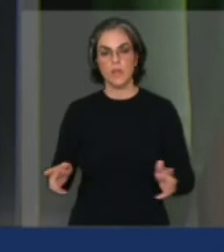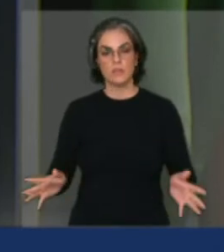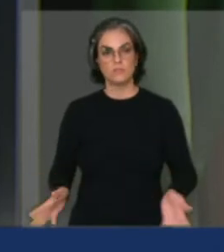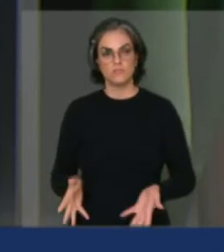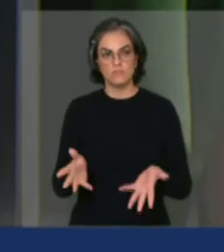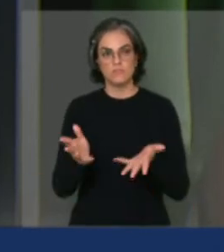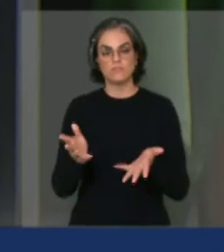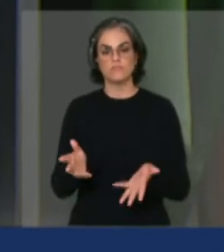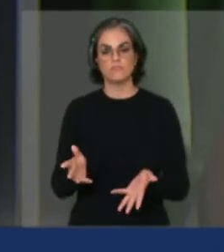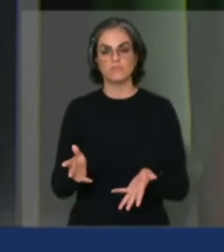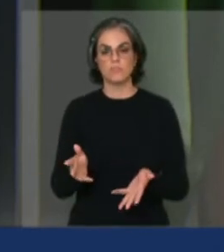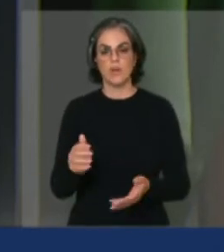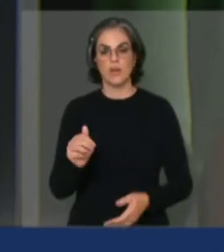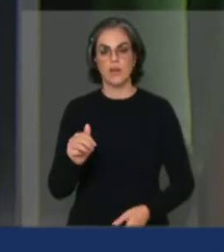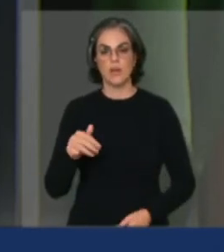MEIO DE FOMENTAR AS MEI, A